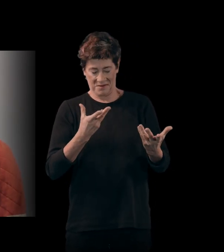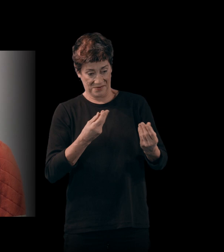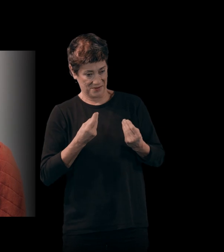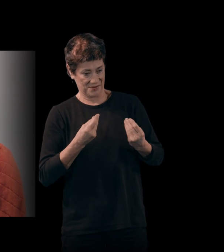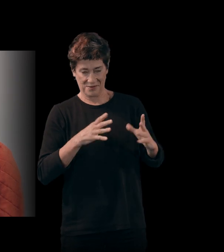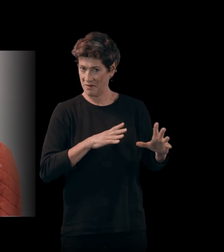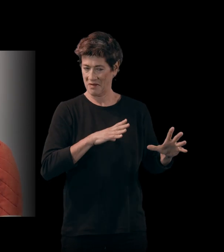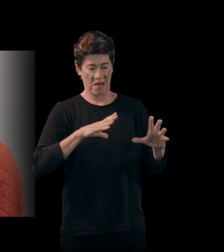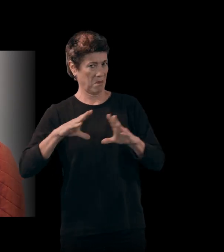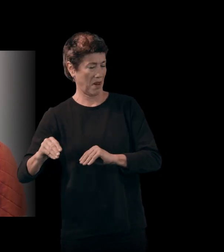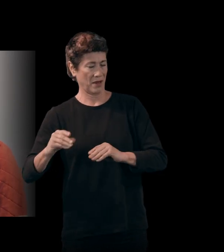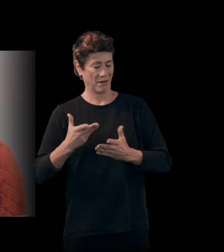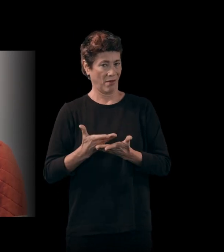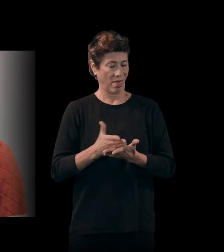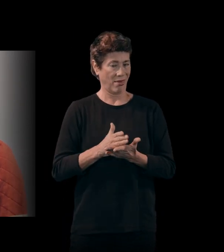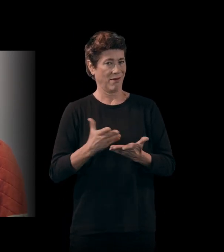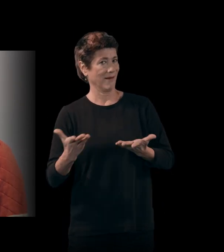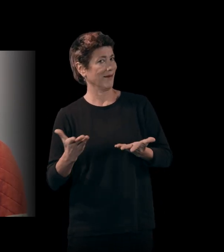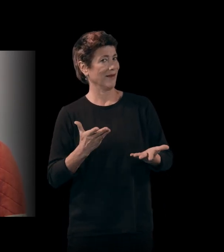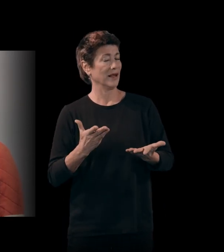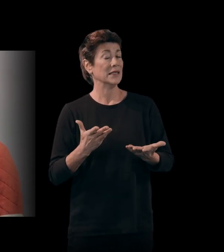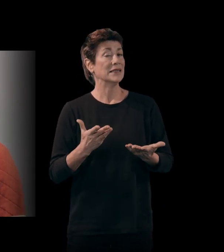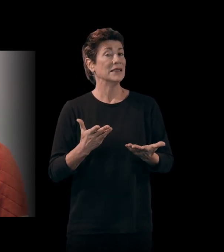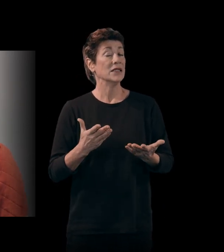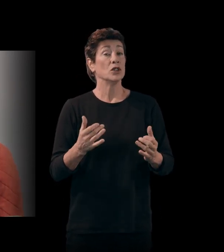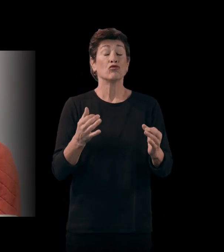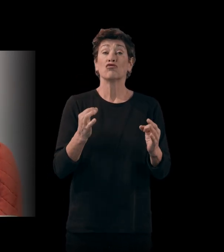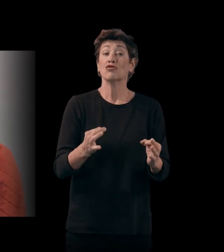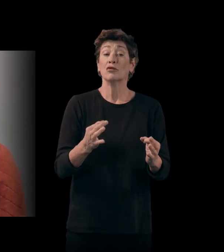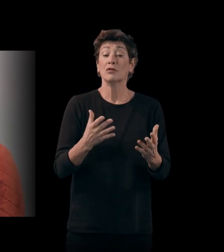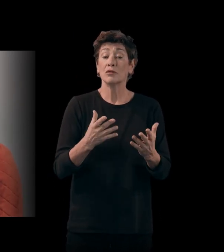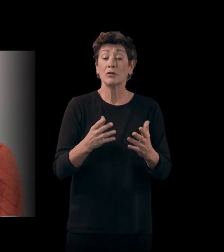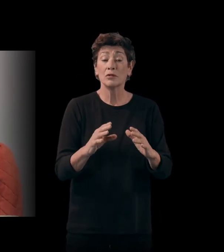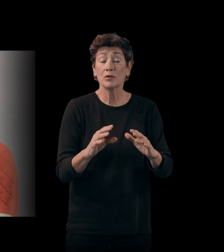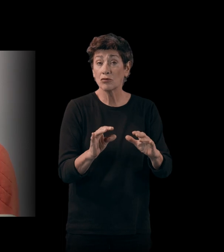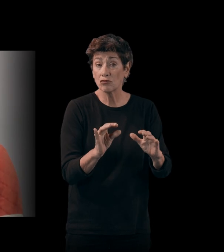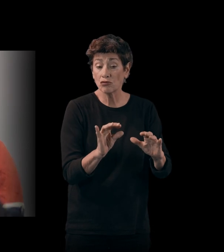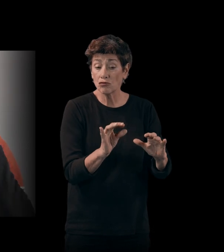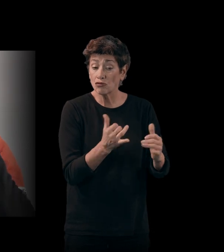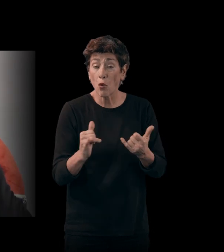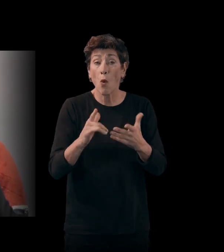Et en fait, c'est le jeu avec la langue et les mots, et je parlais de la polyphonie.